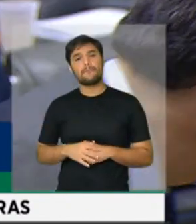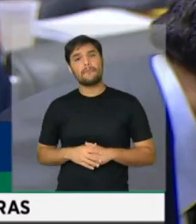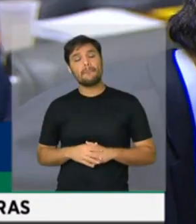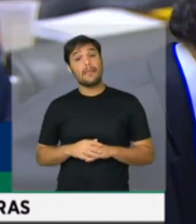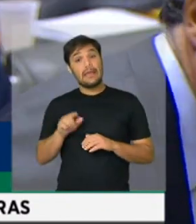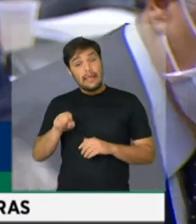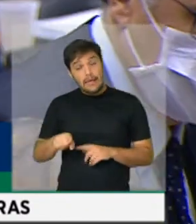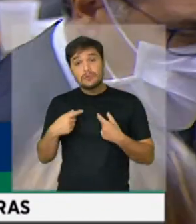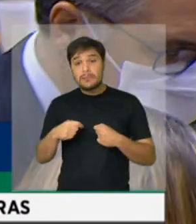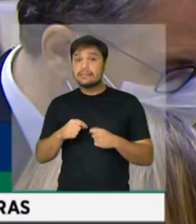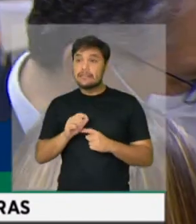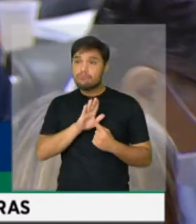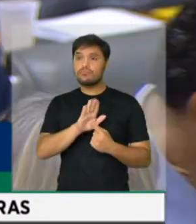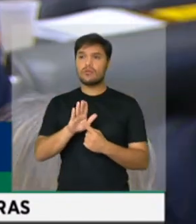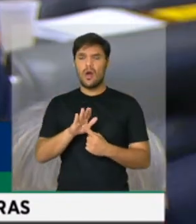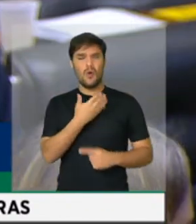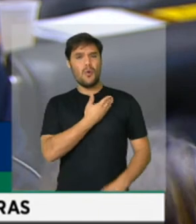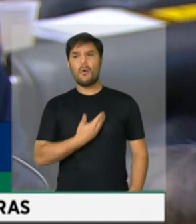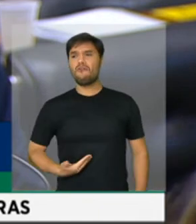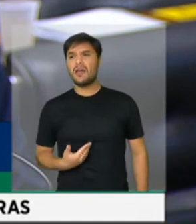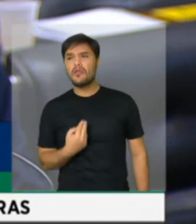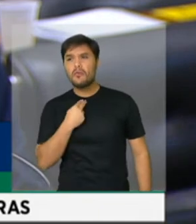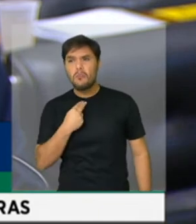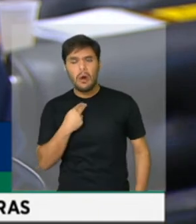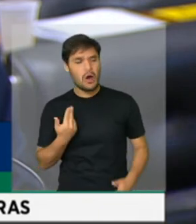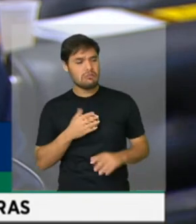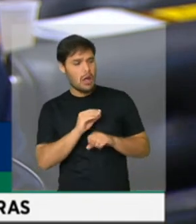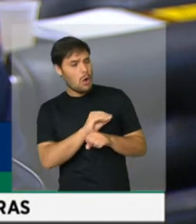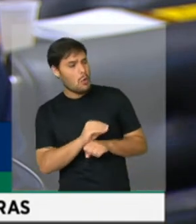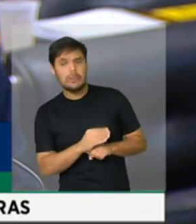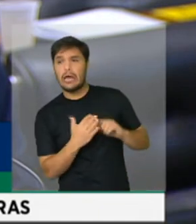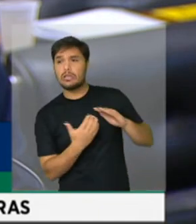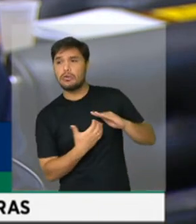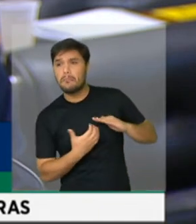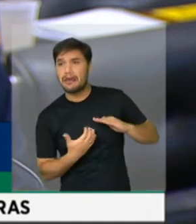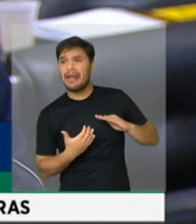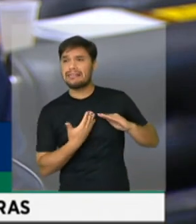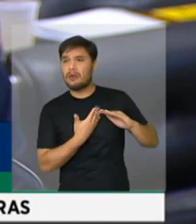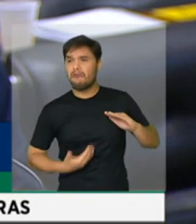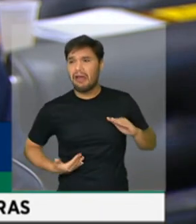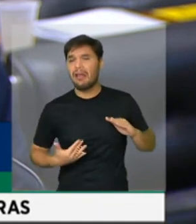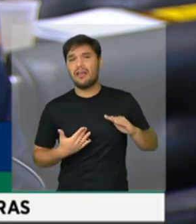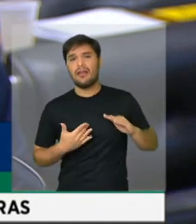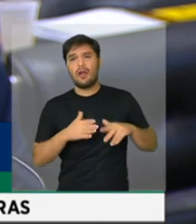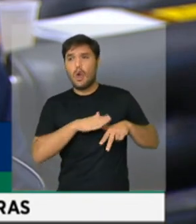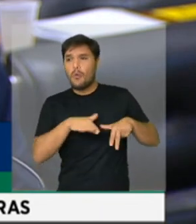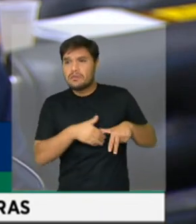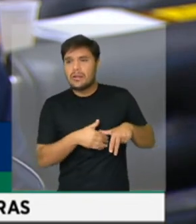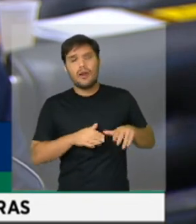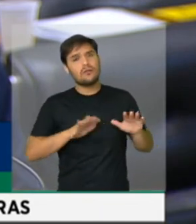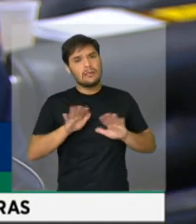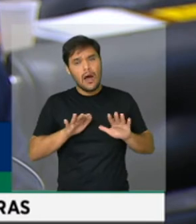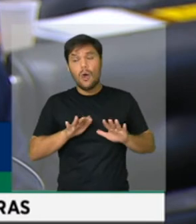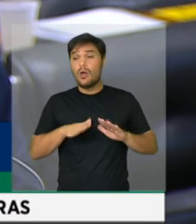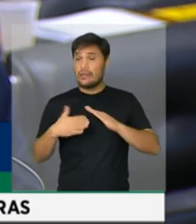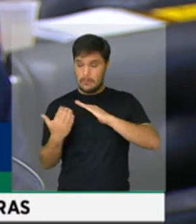MELHORADO A SUA PERFORMANCE FINANCEIRA. ISSO TEM QUE ESTAR CONSIGNADO. GOVERNO NÃO TEM QUE FICAR CUIDANDO DE ESTATAL QUE TEM SIDO FONTE DE